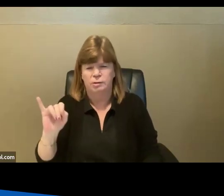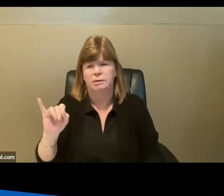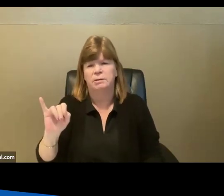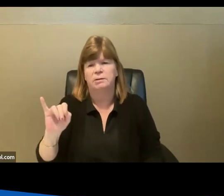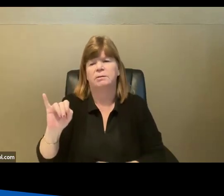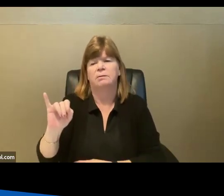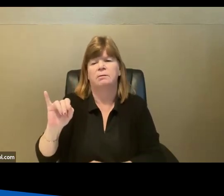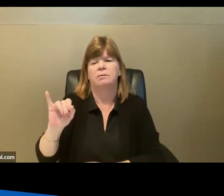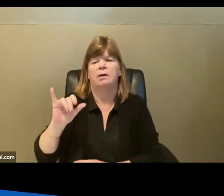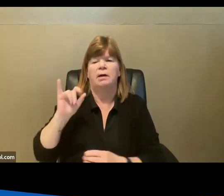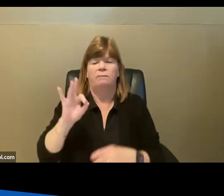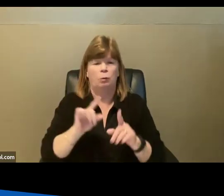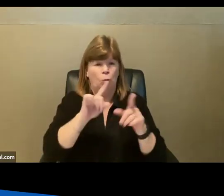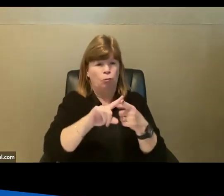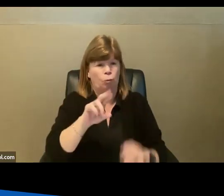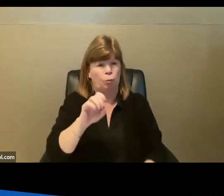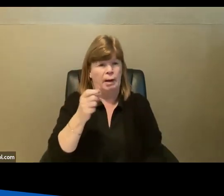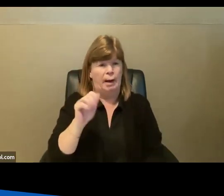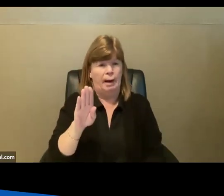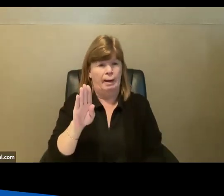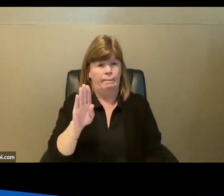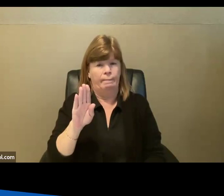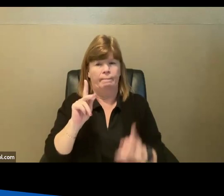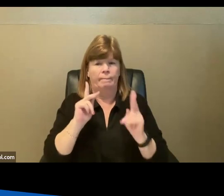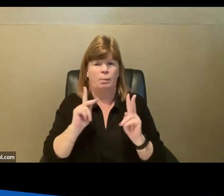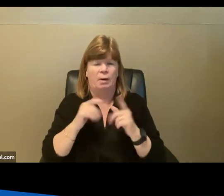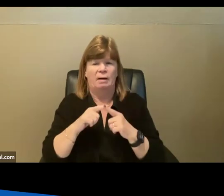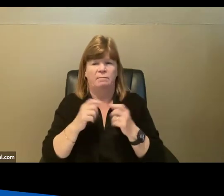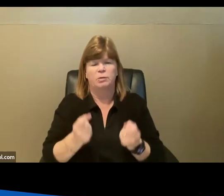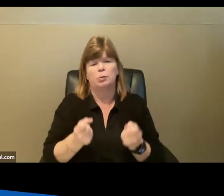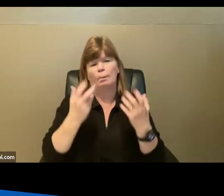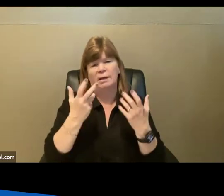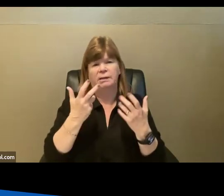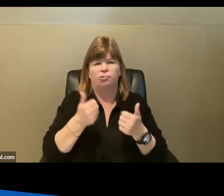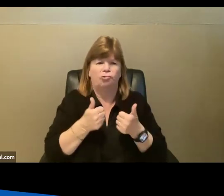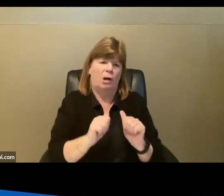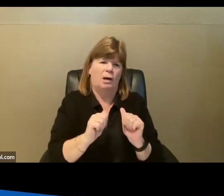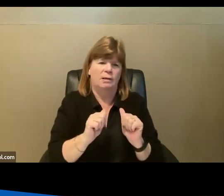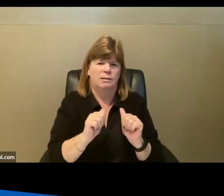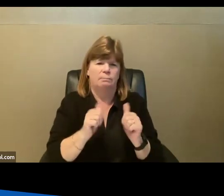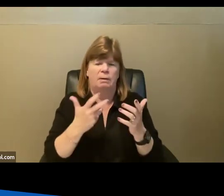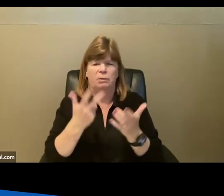Cuando vas a rehabilitación, a las personas se les dan muchos intentos. Les darán como dos semanas de rehabilitación.